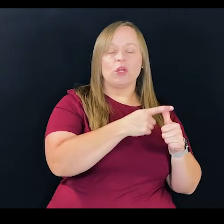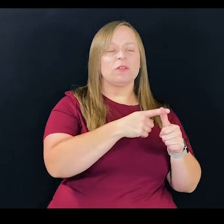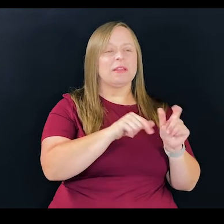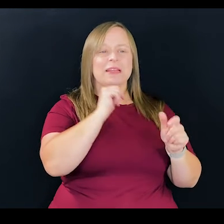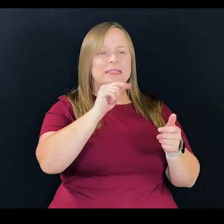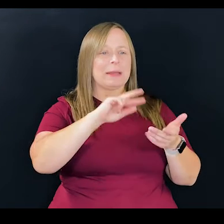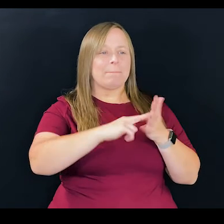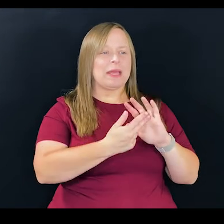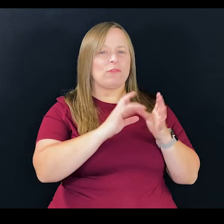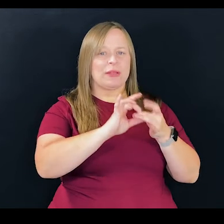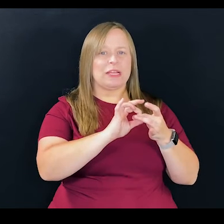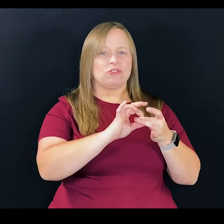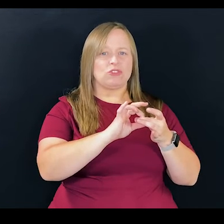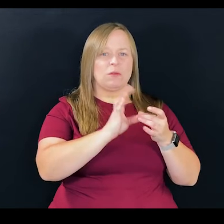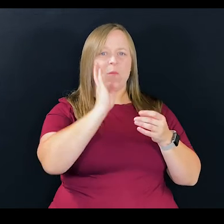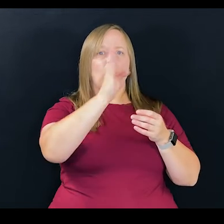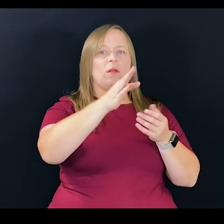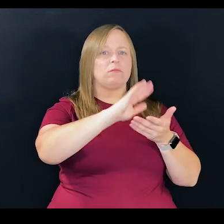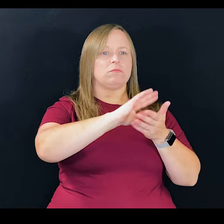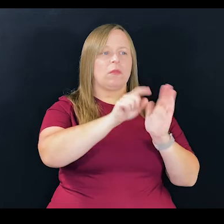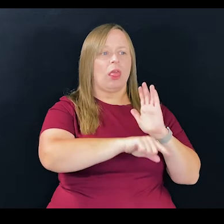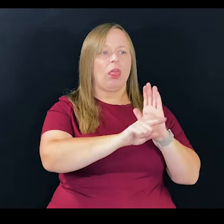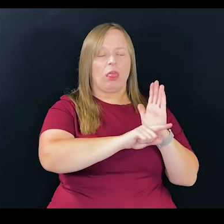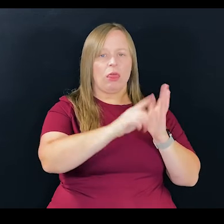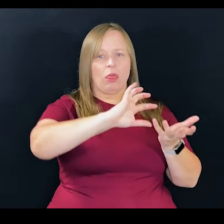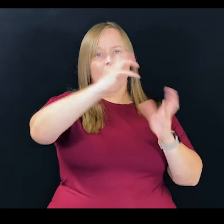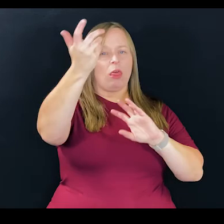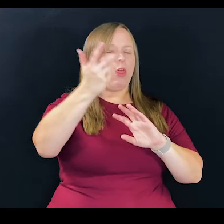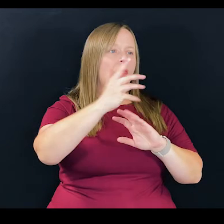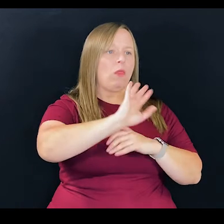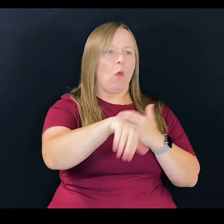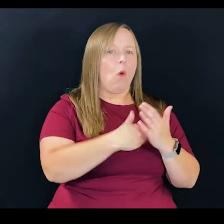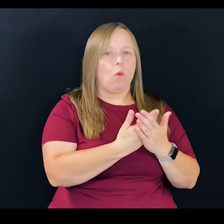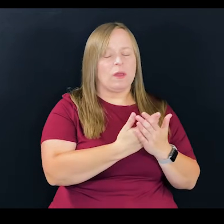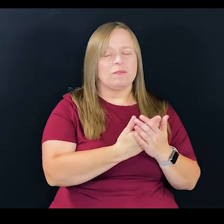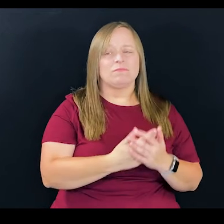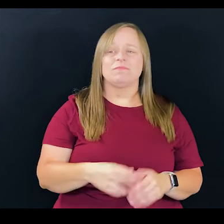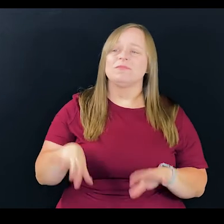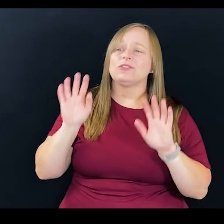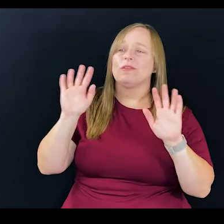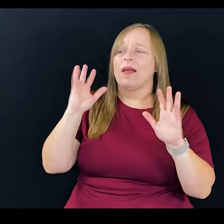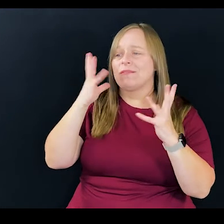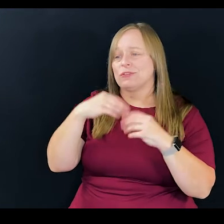pero no significa que así va a ser la relación todo el tiempo. Qué bonita experiencia, Brenda.